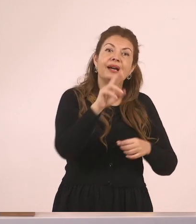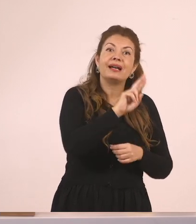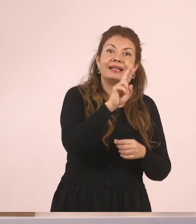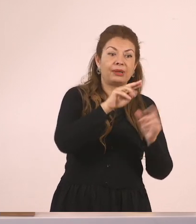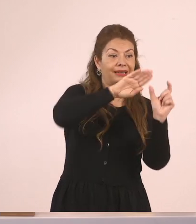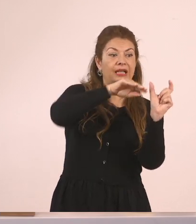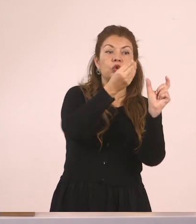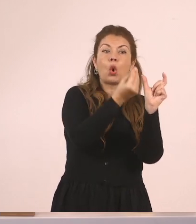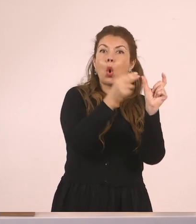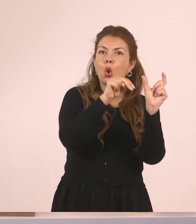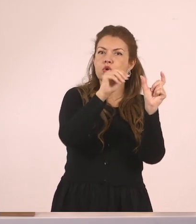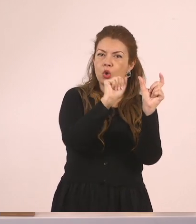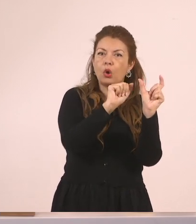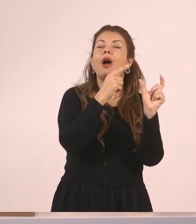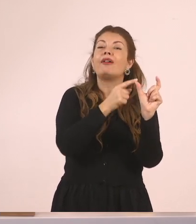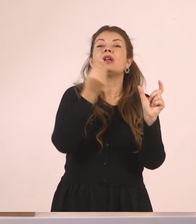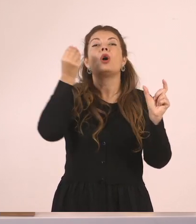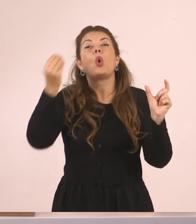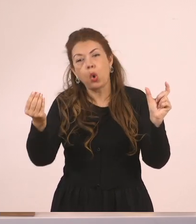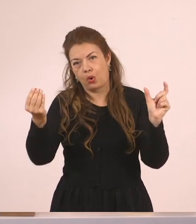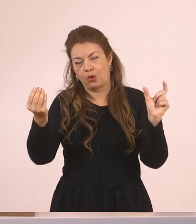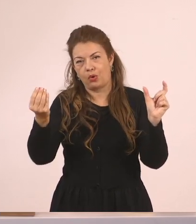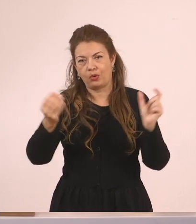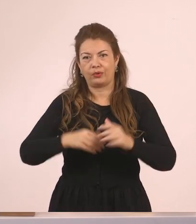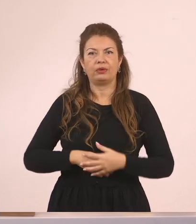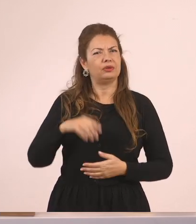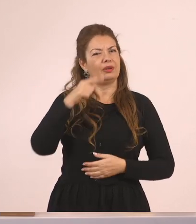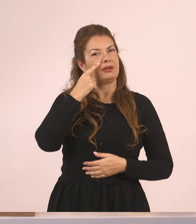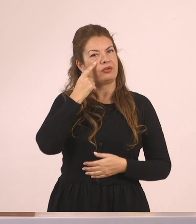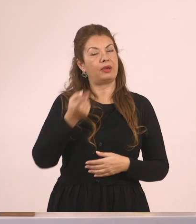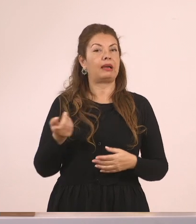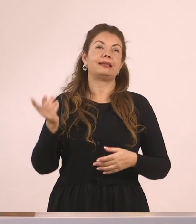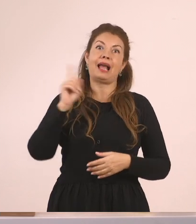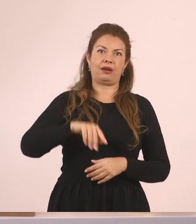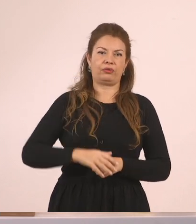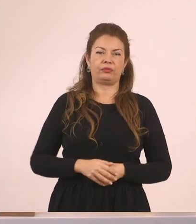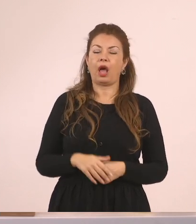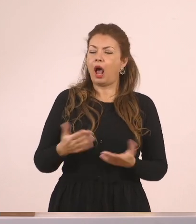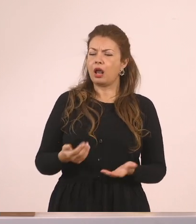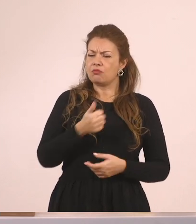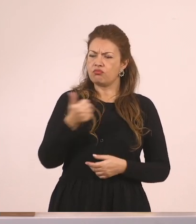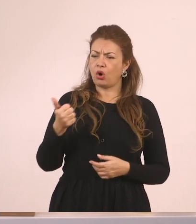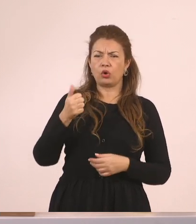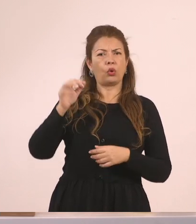θέλουν ω και αυτές. Πάμε να δούμε κάτι άλλο. Μόνο τα ουσιαστικά που παράγονται θέλουν ω;